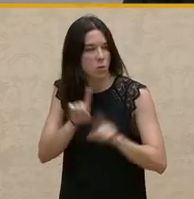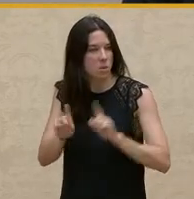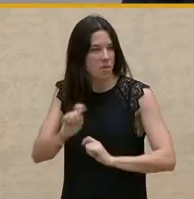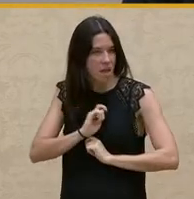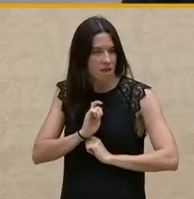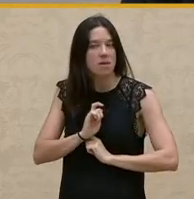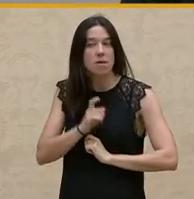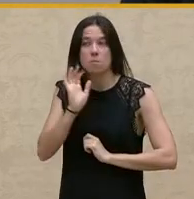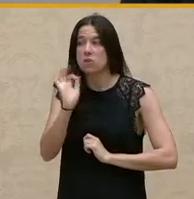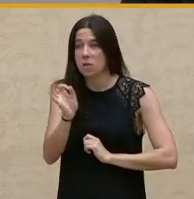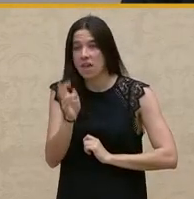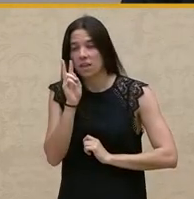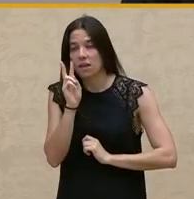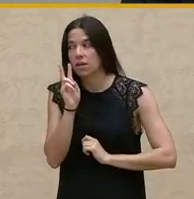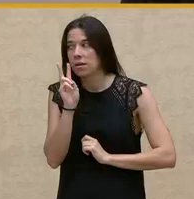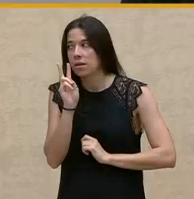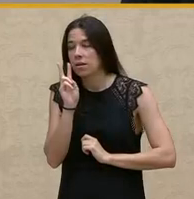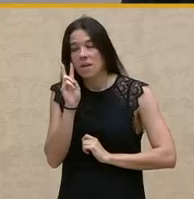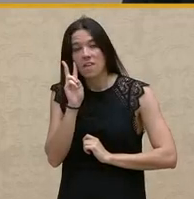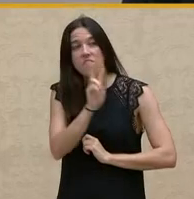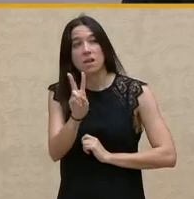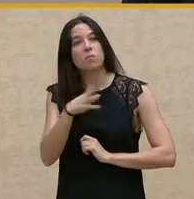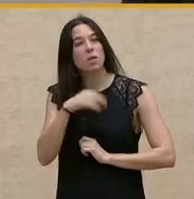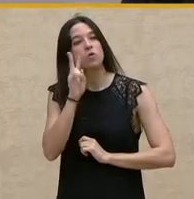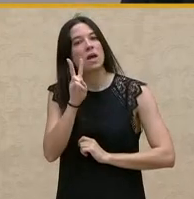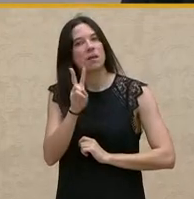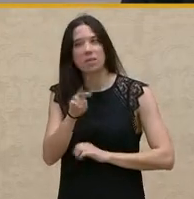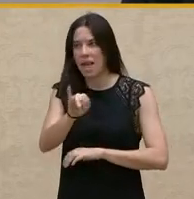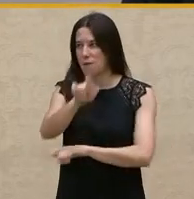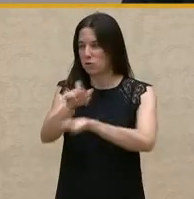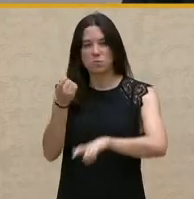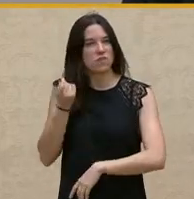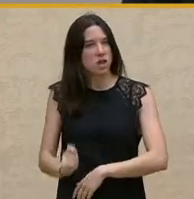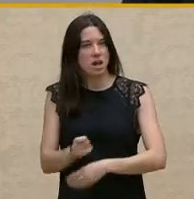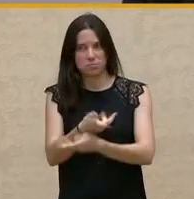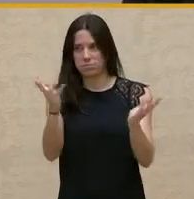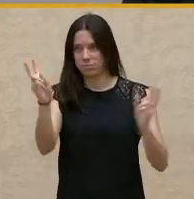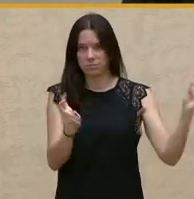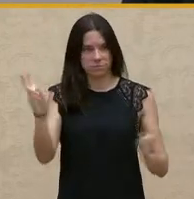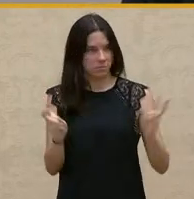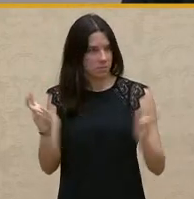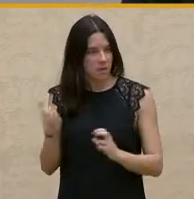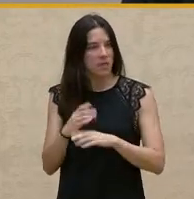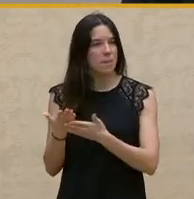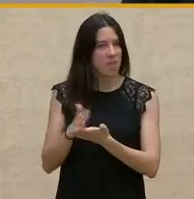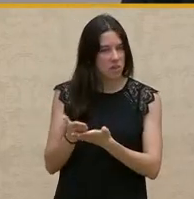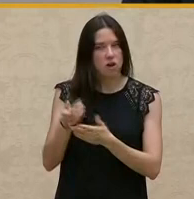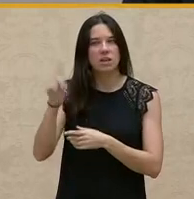verse el gran despliegue de profesionales de la mediación en sordoceguera y de la subtitulación,